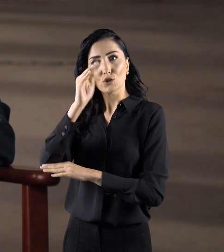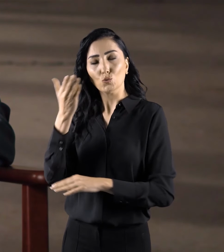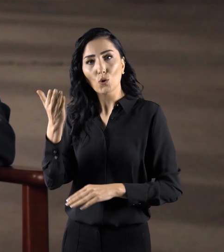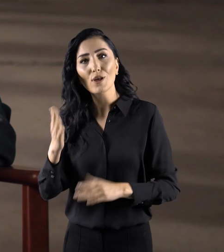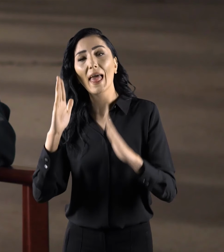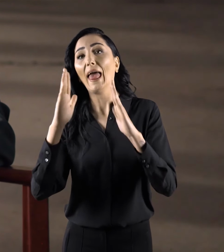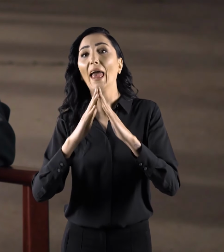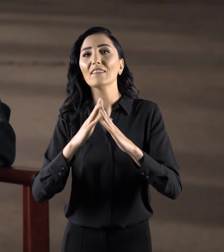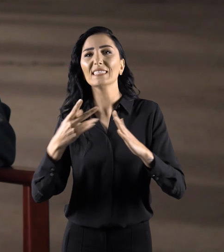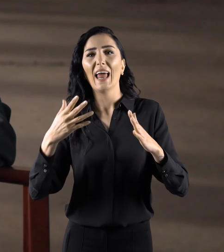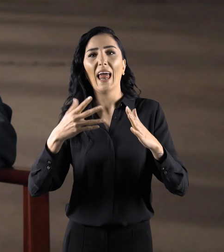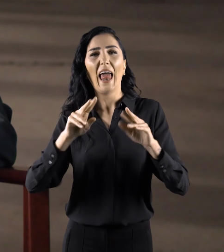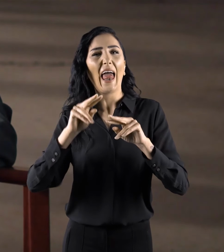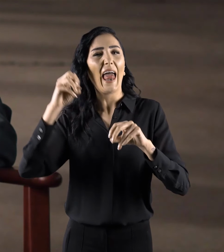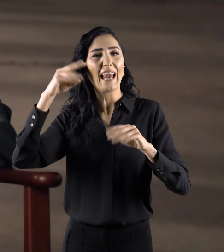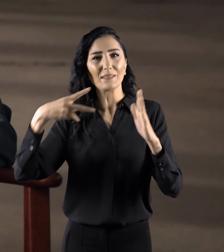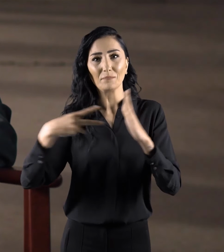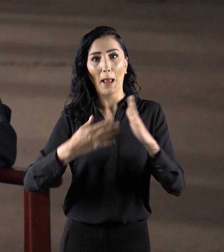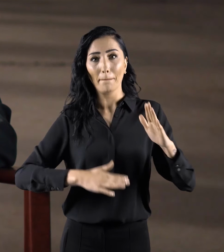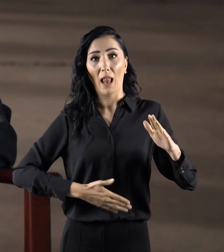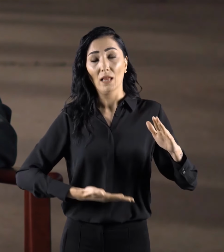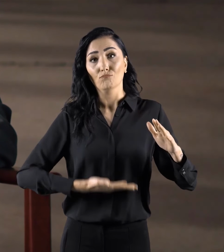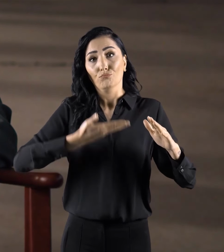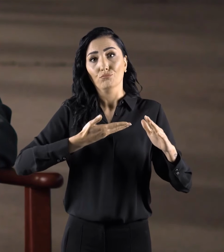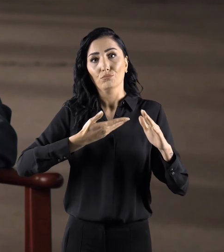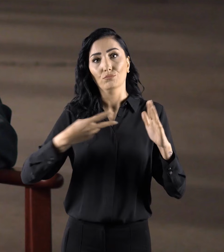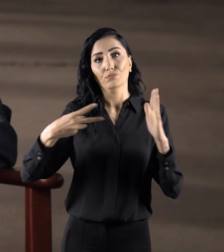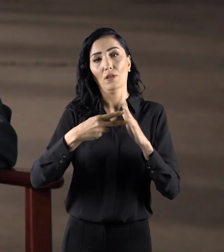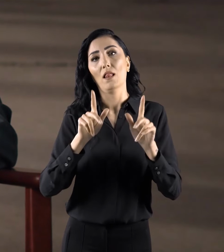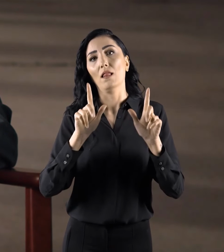evinize prizlerinizi bel hizasının üstüne yerleştirmenizde fayda vardır.